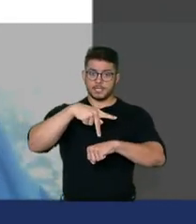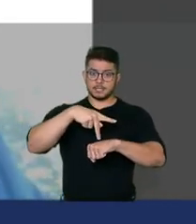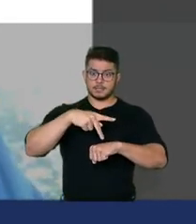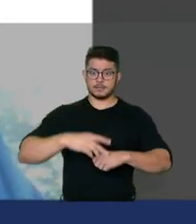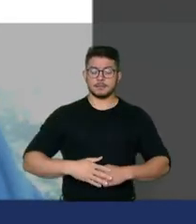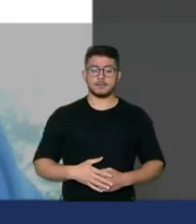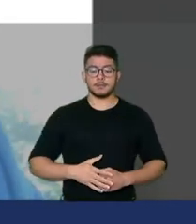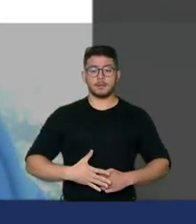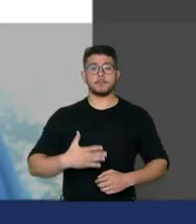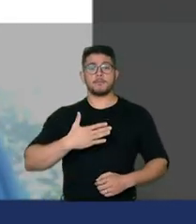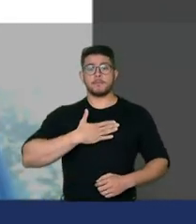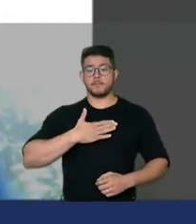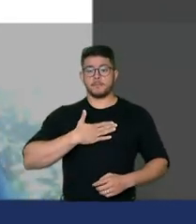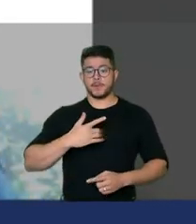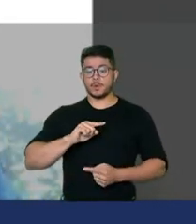AOS PATRIOTAS DA NOSSA NAÇÃO